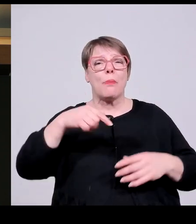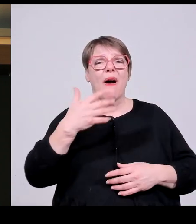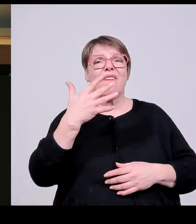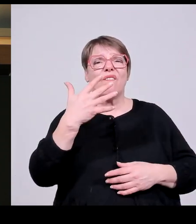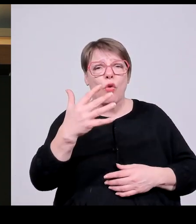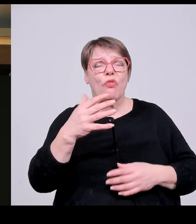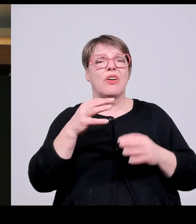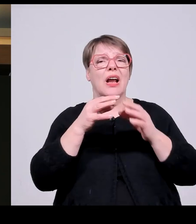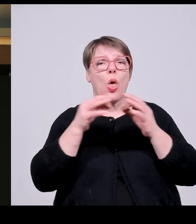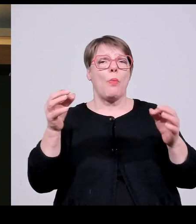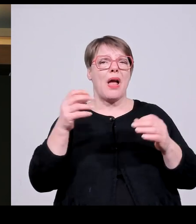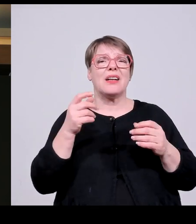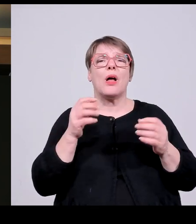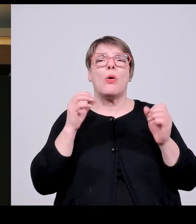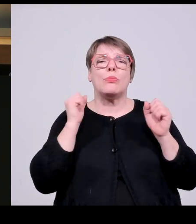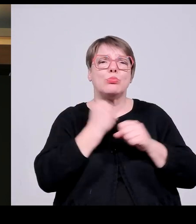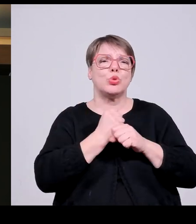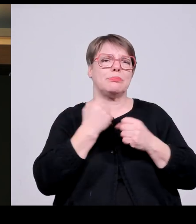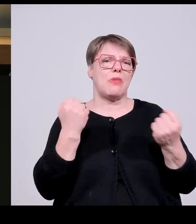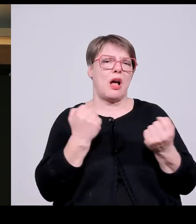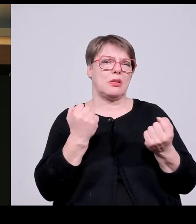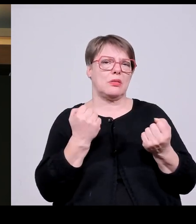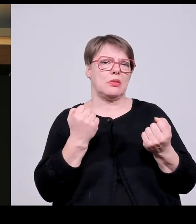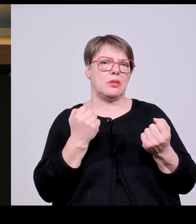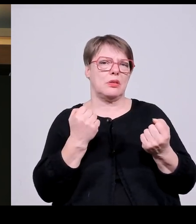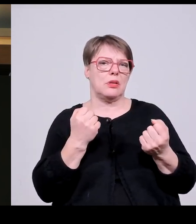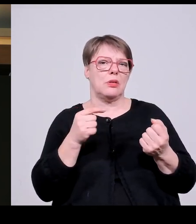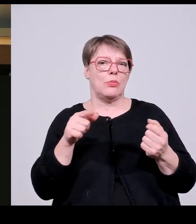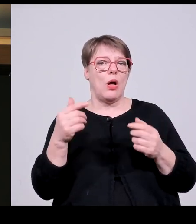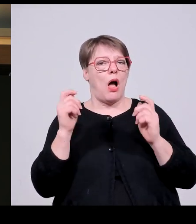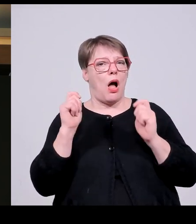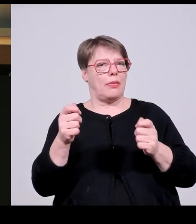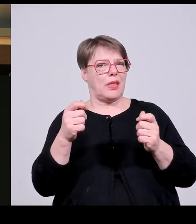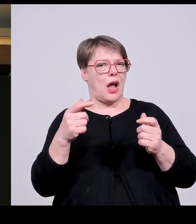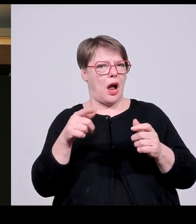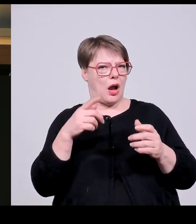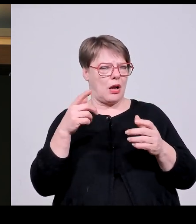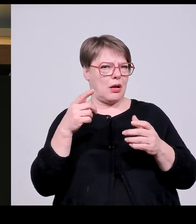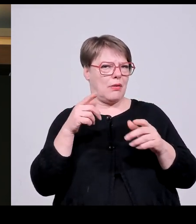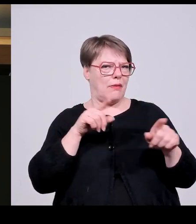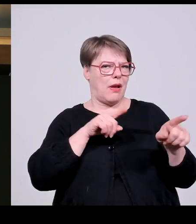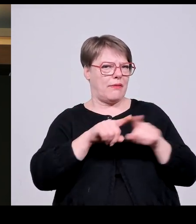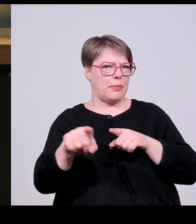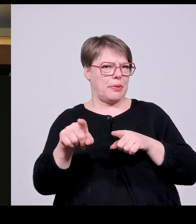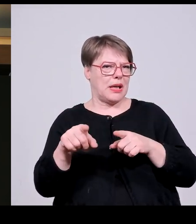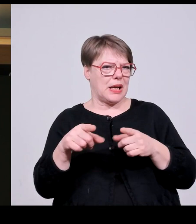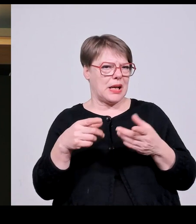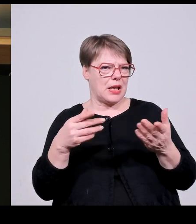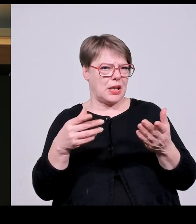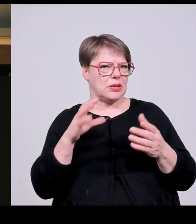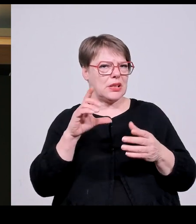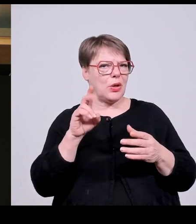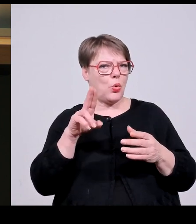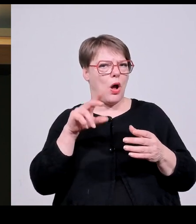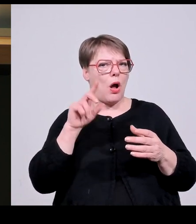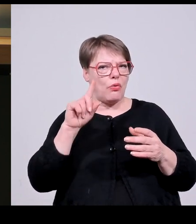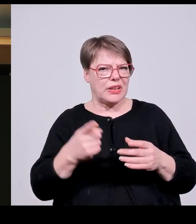auch die Schienen TV in einem gemeinsamen Konzept in einem ganzheitlichen Konzept des Ausbaus einer Verkehrs